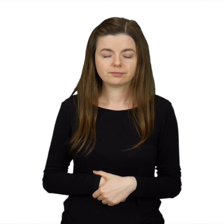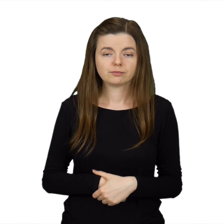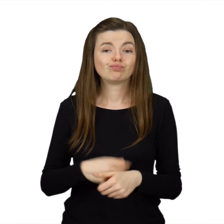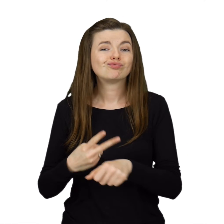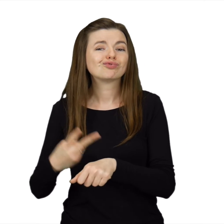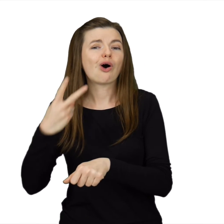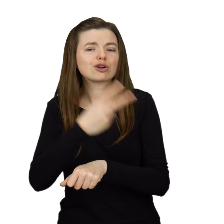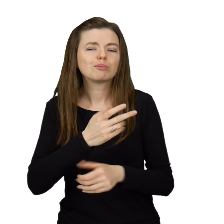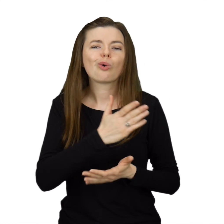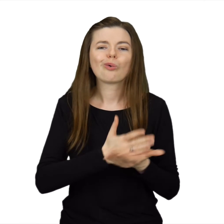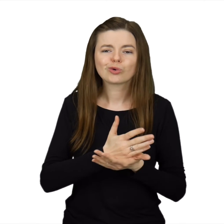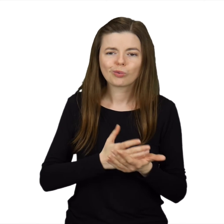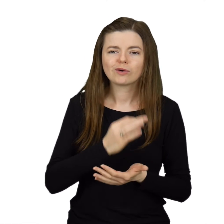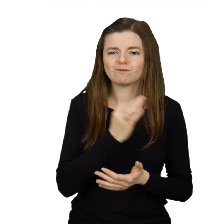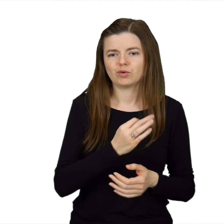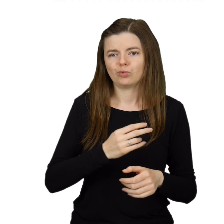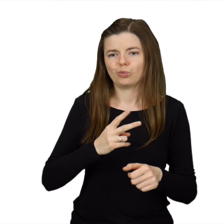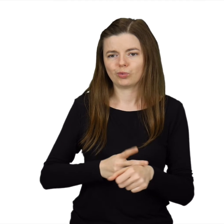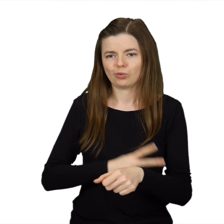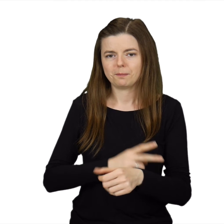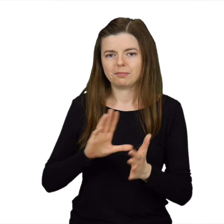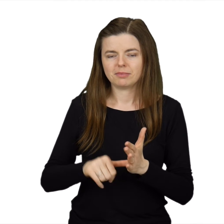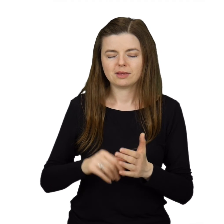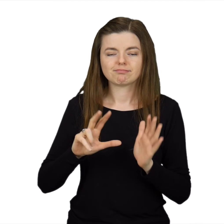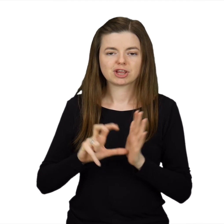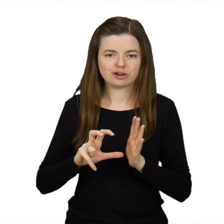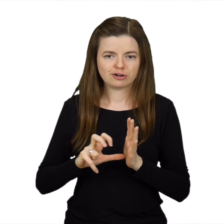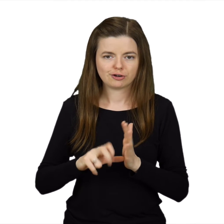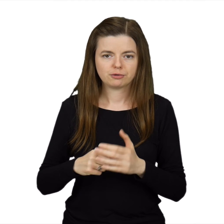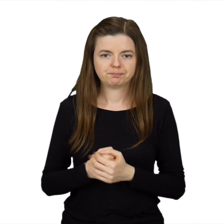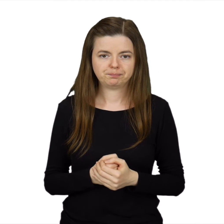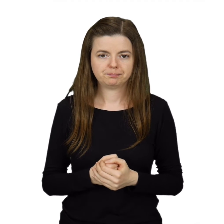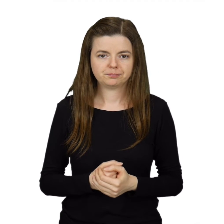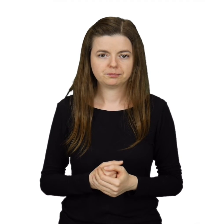DOSTĘP DO USŁUG ŚWIADCZONYCH PRZEZ URZĄD MIEJSKI W GIŻYCKU